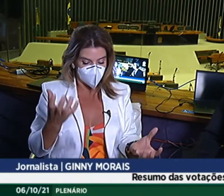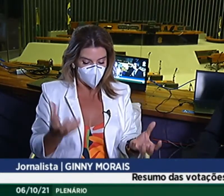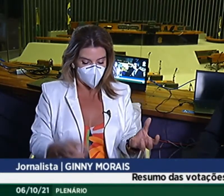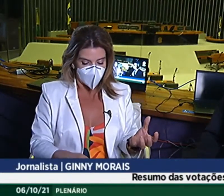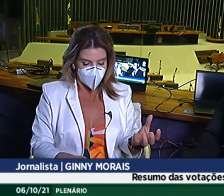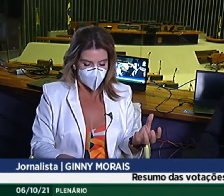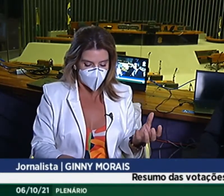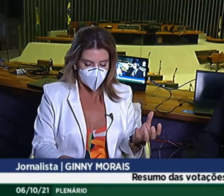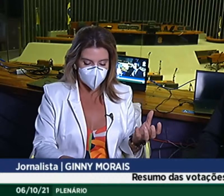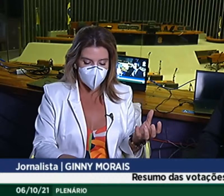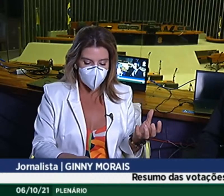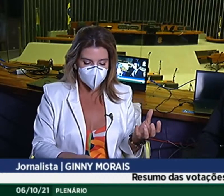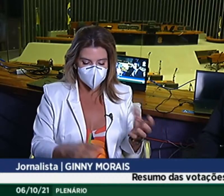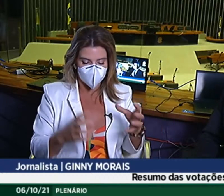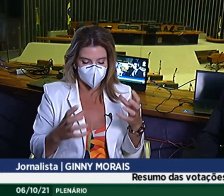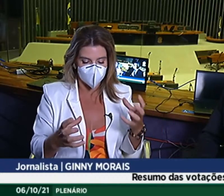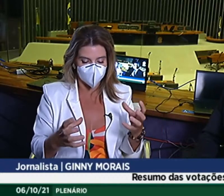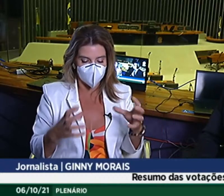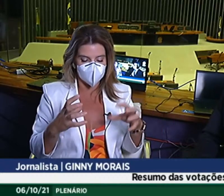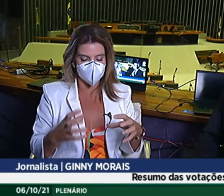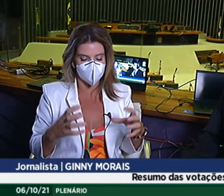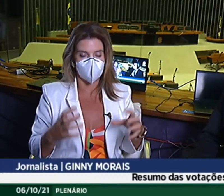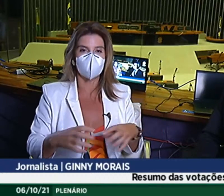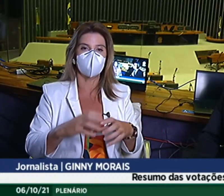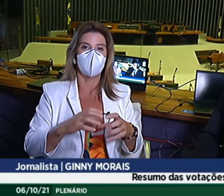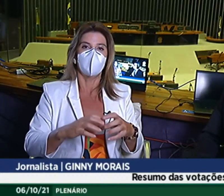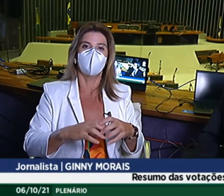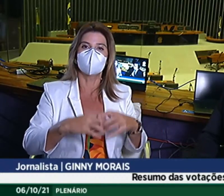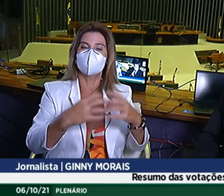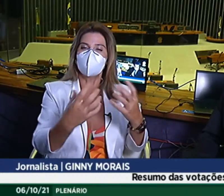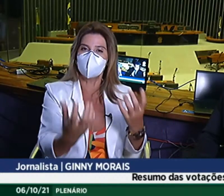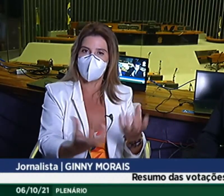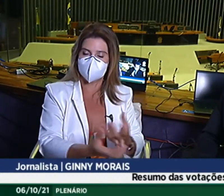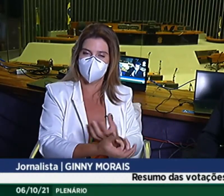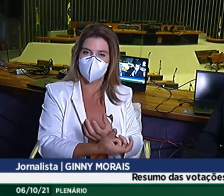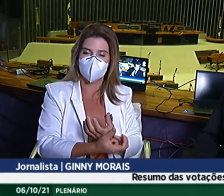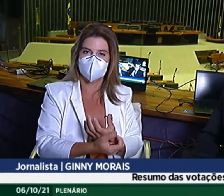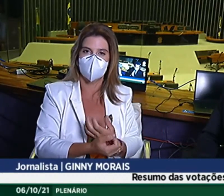IDEIA DESSE PROJETO É JUSTAMENTE FAZER ESSA MUDANÇA NA LEI DE IMPROBIDADE ADMINISTRATIVA QUE JÁ EXISTE